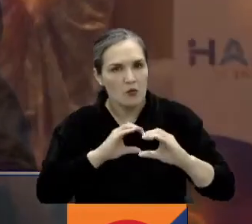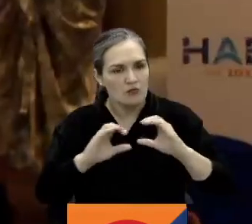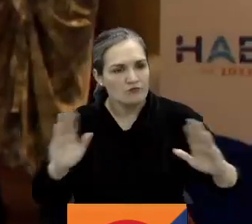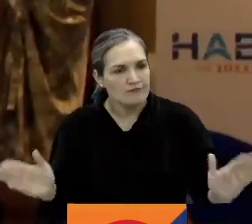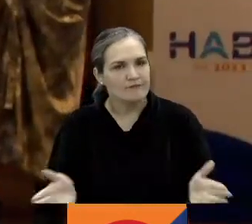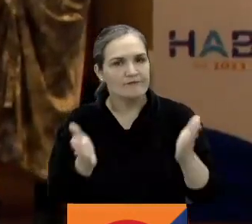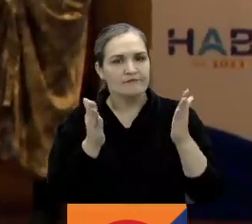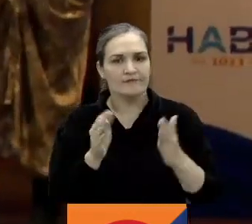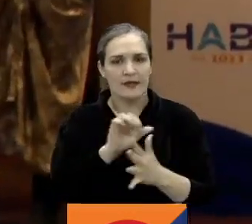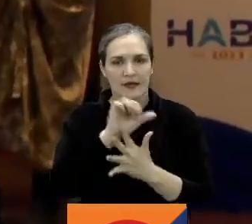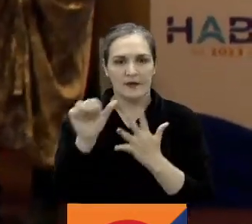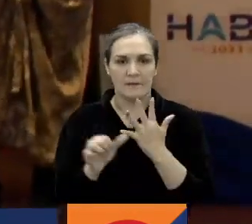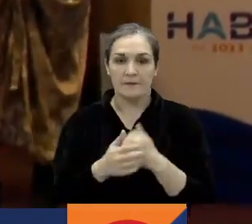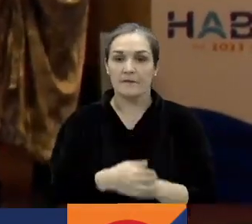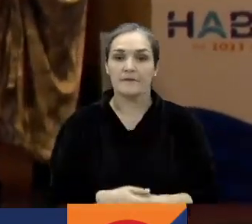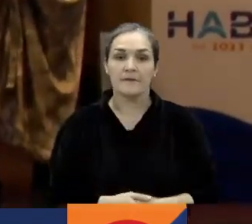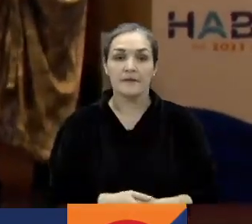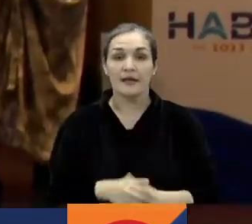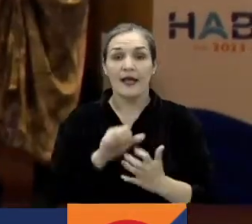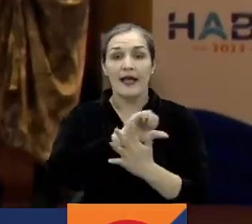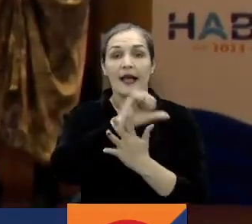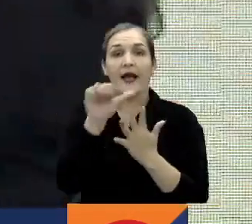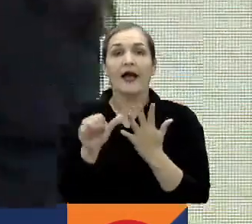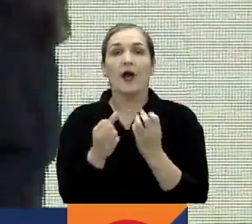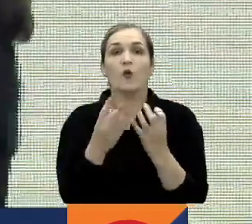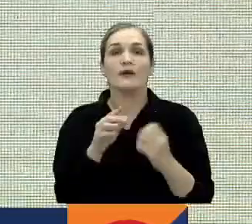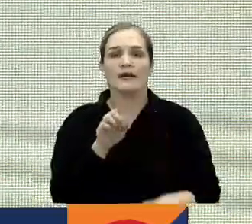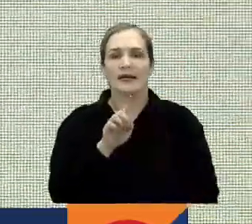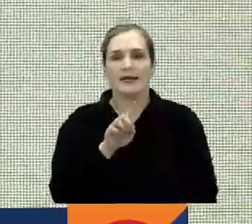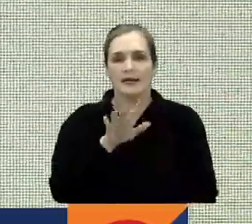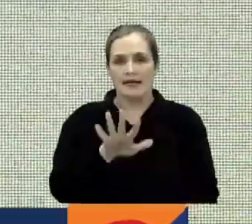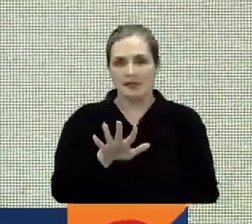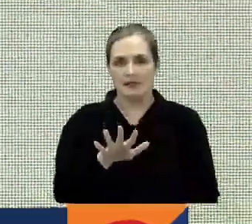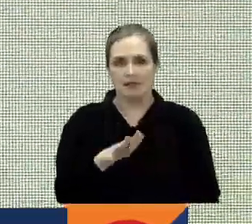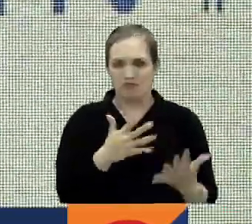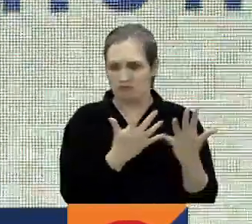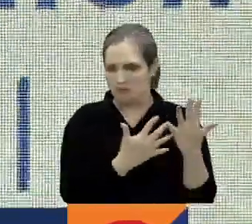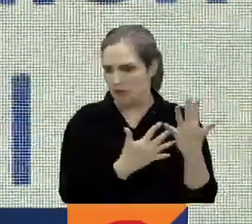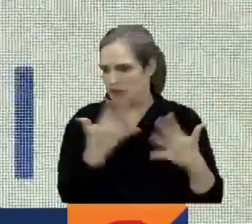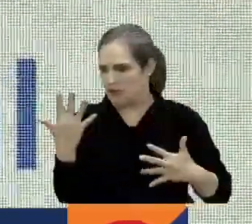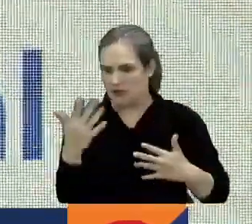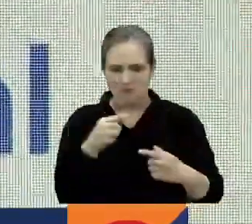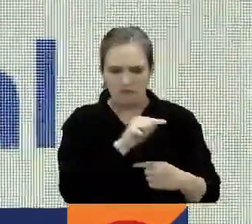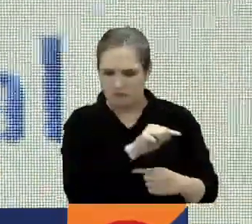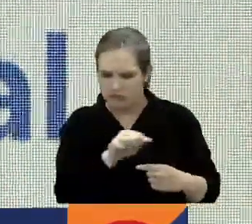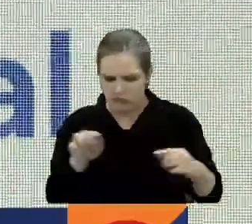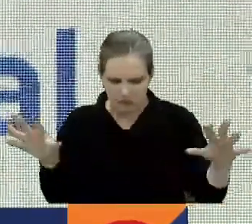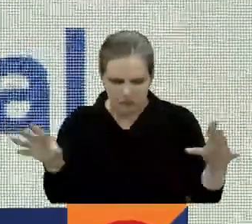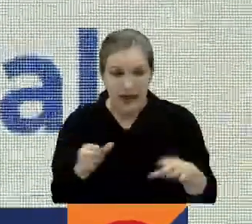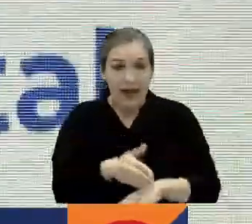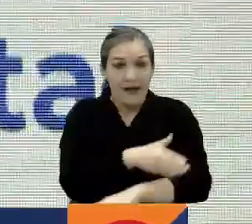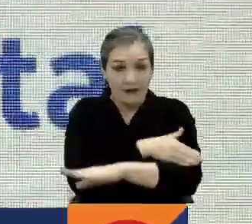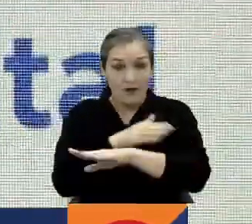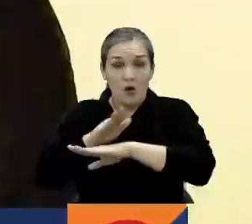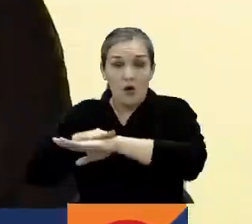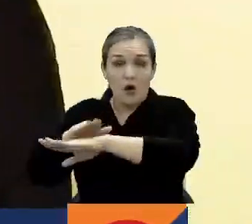RECONOCER A LAS MUJERES QUE TRANSFORMAN EL PAíS CON LA FINALIDAD DE LA INFORMACIóN.